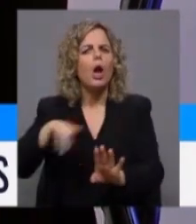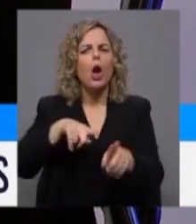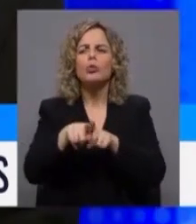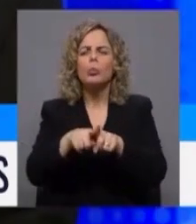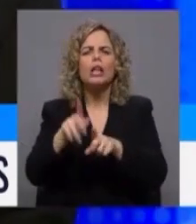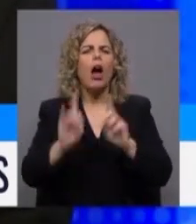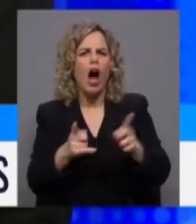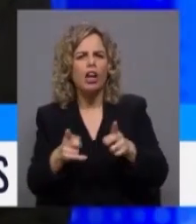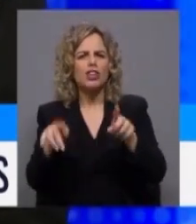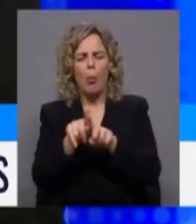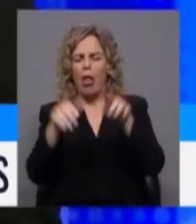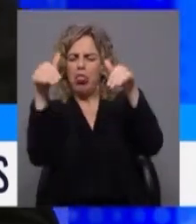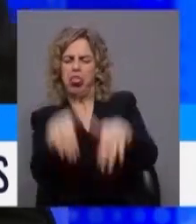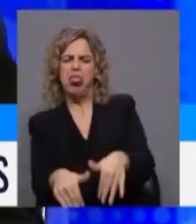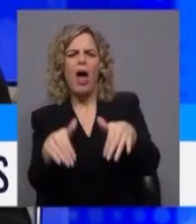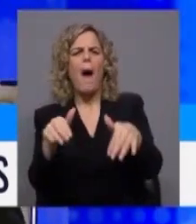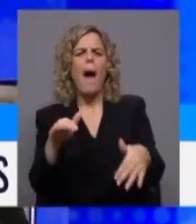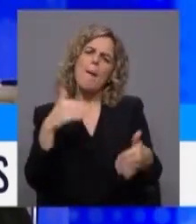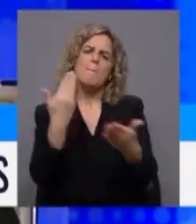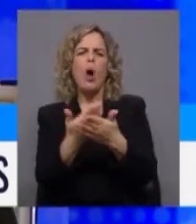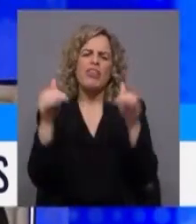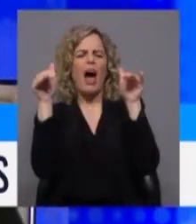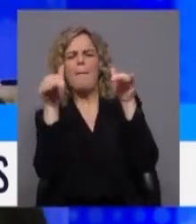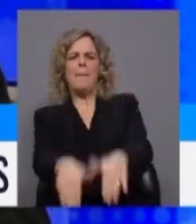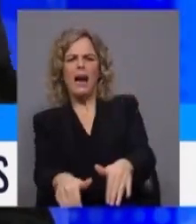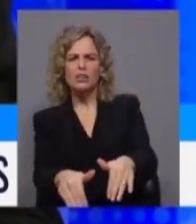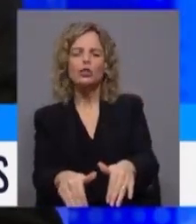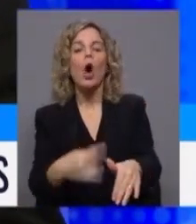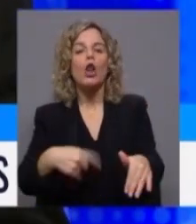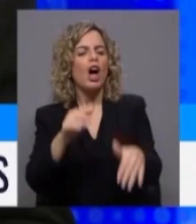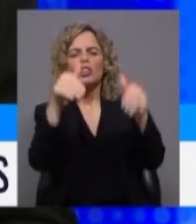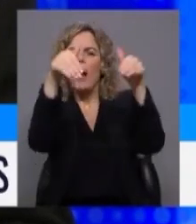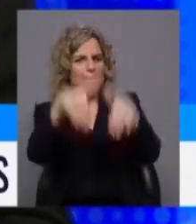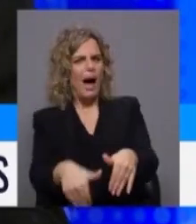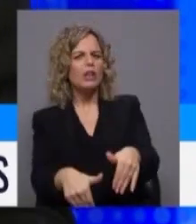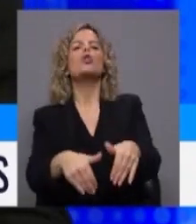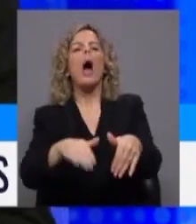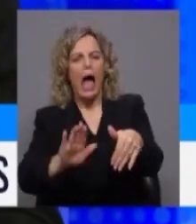nós conhecemo-la bem. Nós somos por uma política do bota acima e não abaixo. Elevar o país,